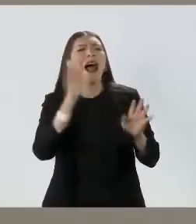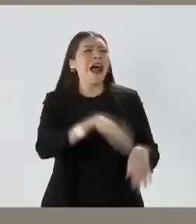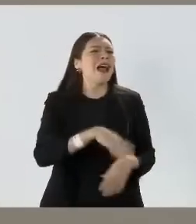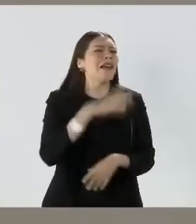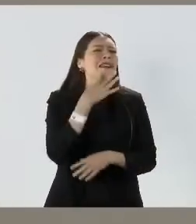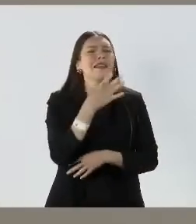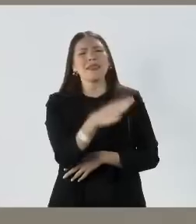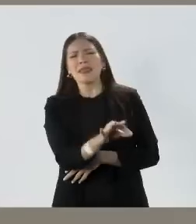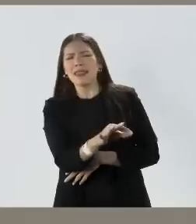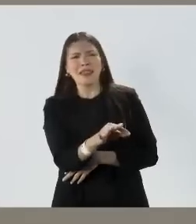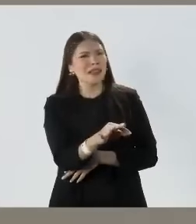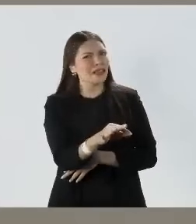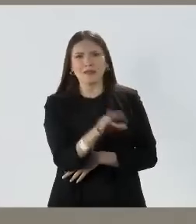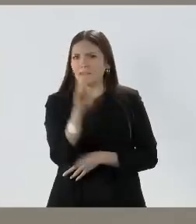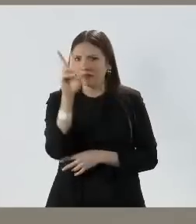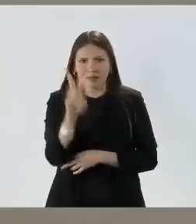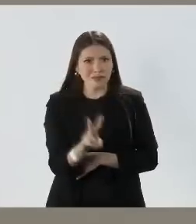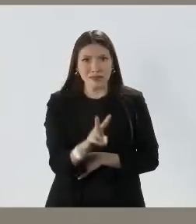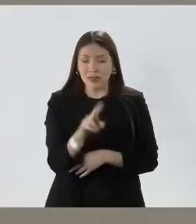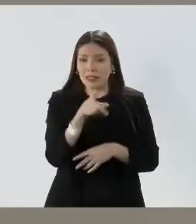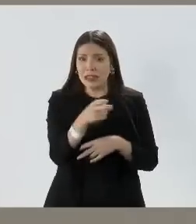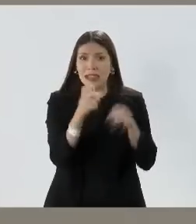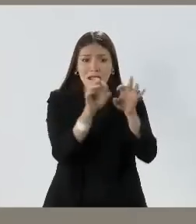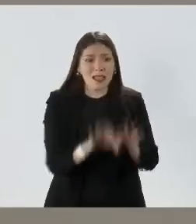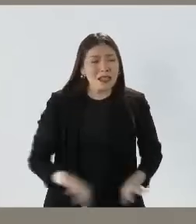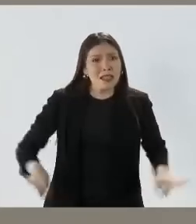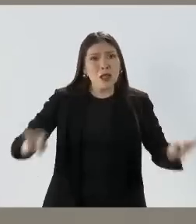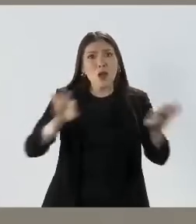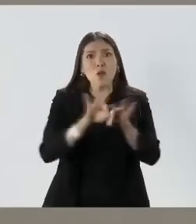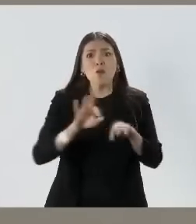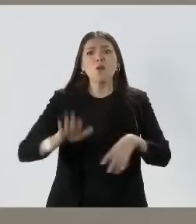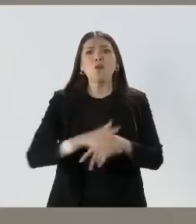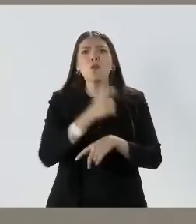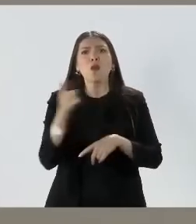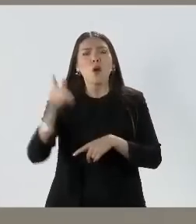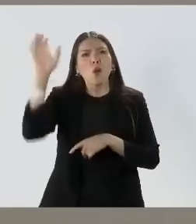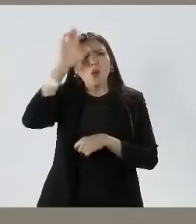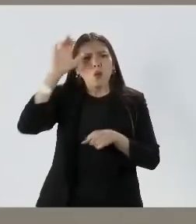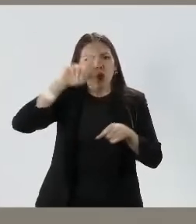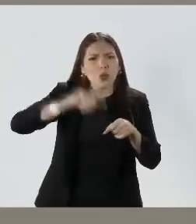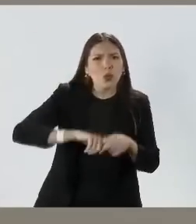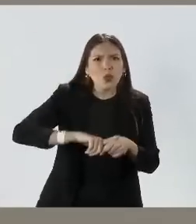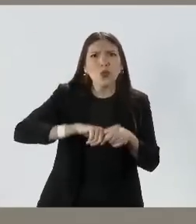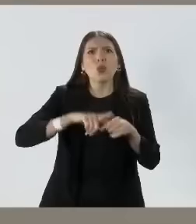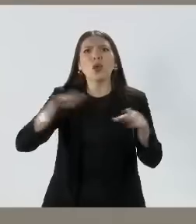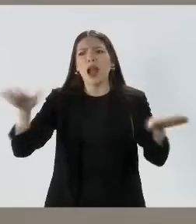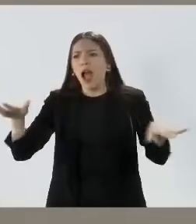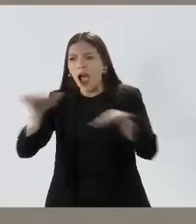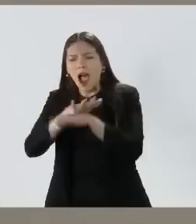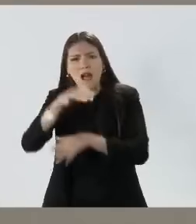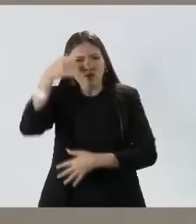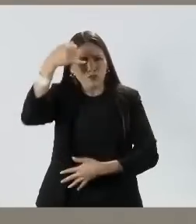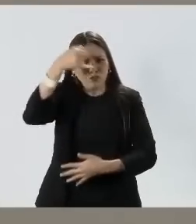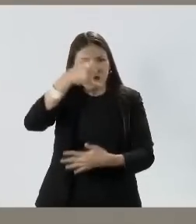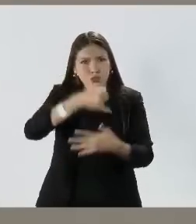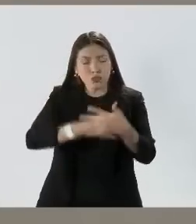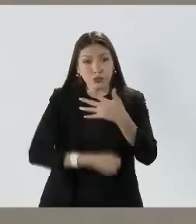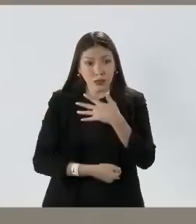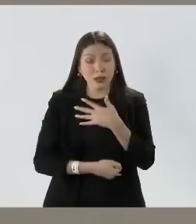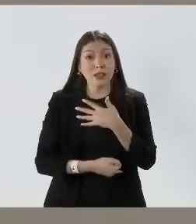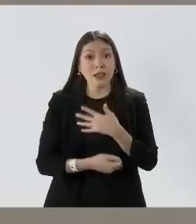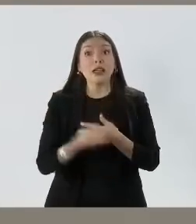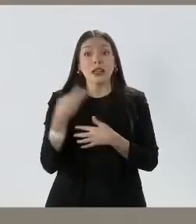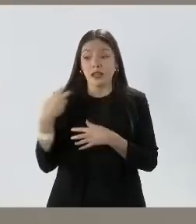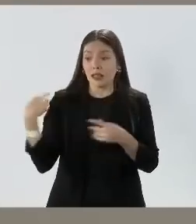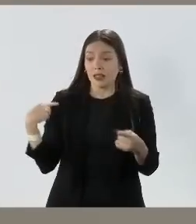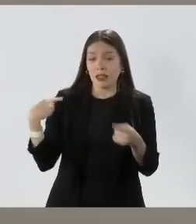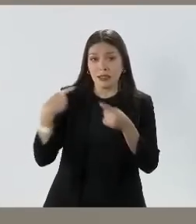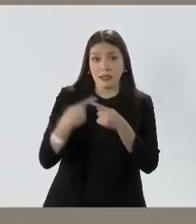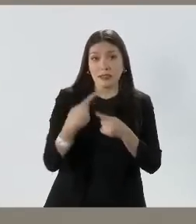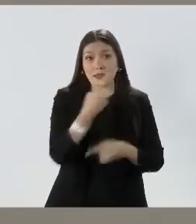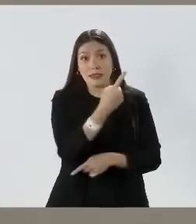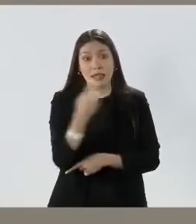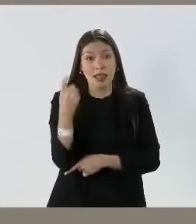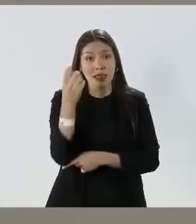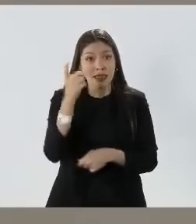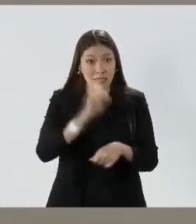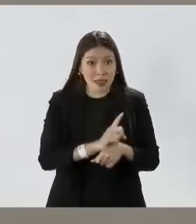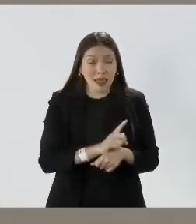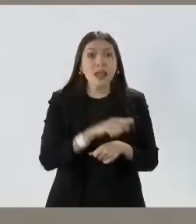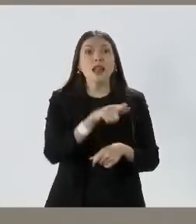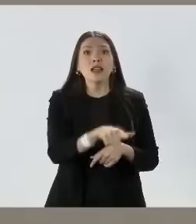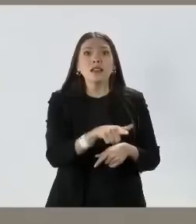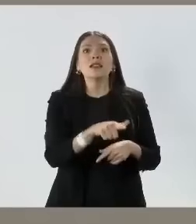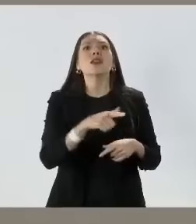cambio cultural y político profundo en 100 días la ciudad respaldó las reformas constitucionales